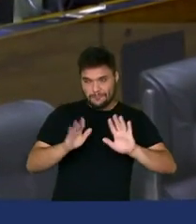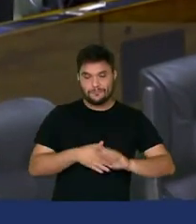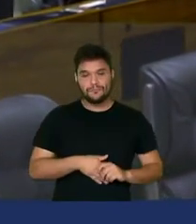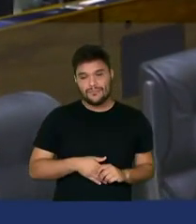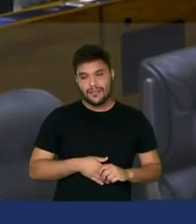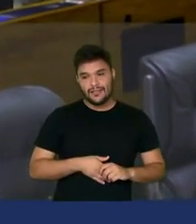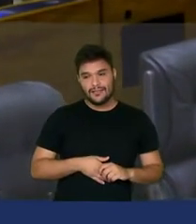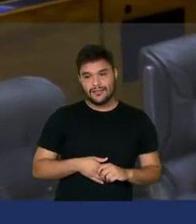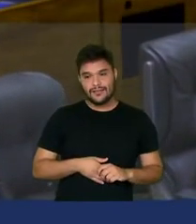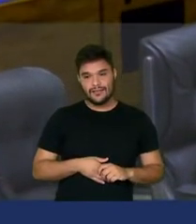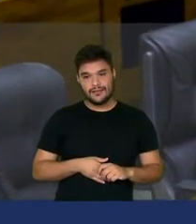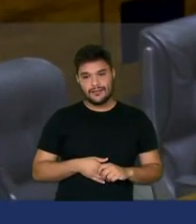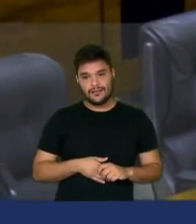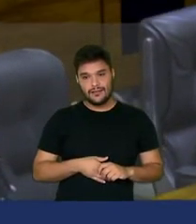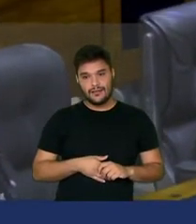E MEUS QUERIDOS, ESSE TIME